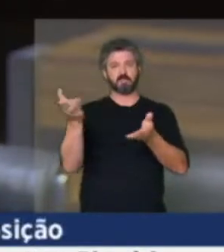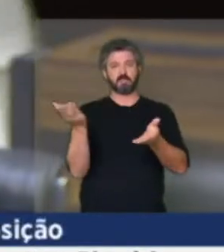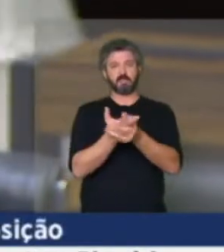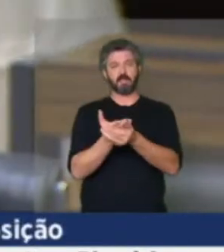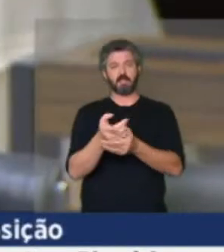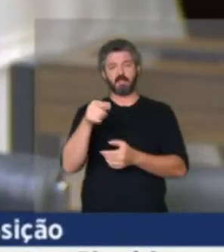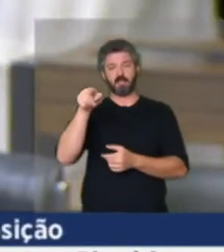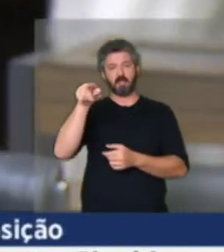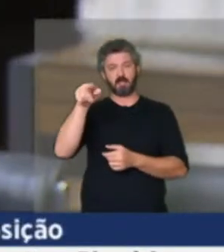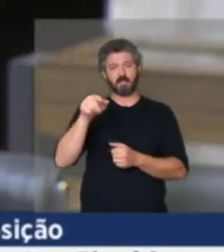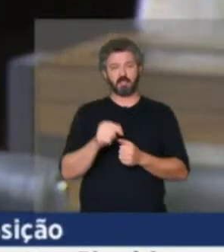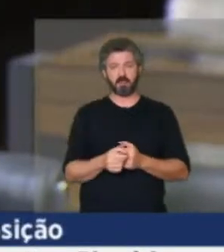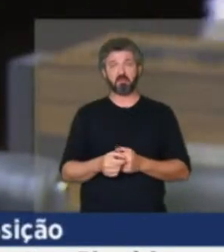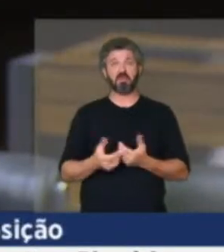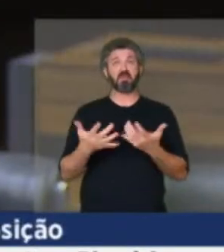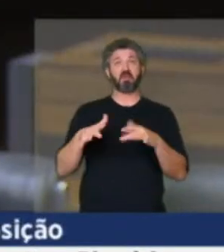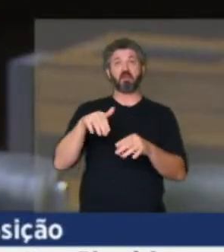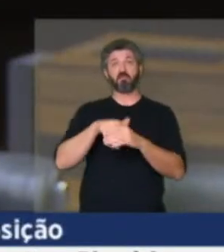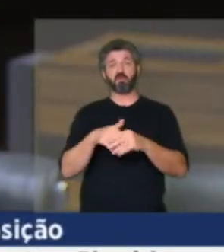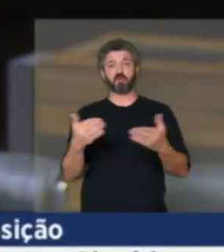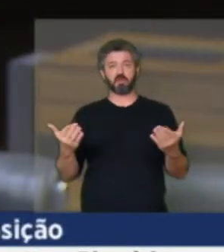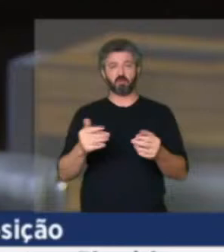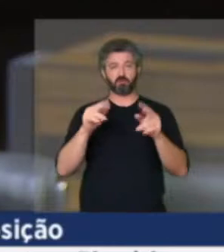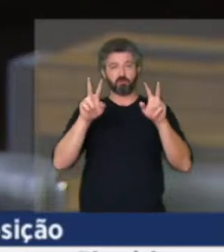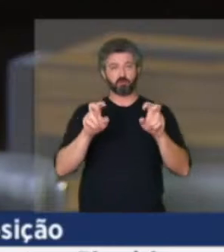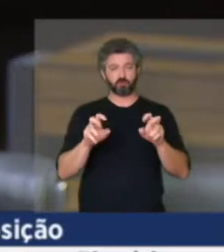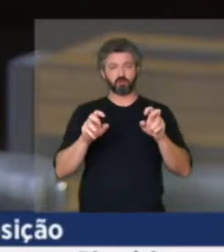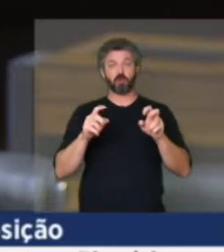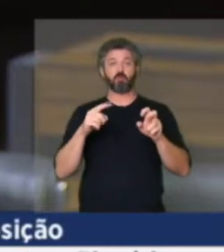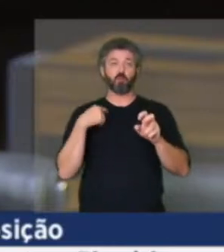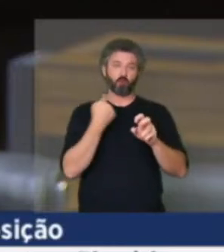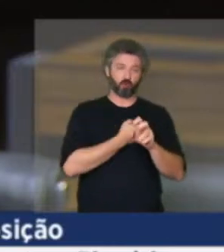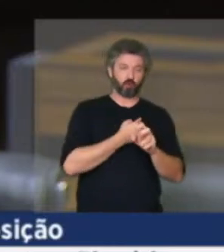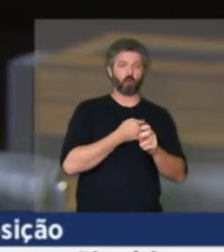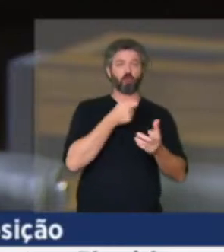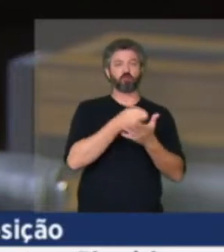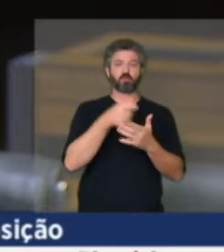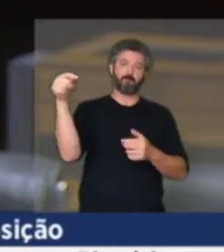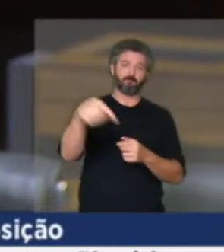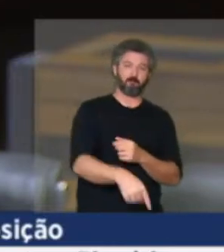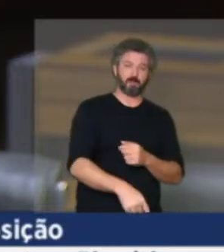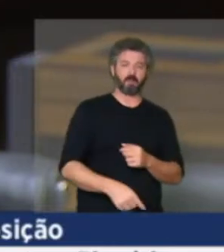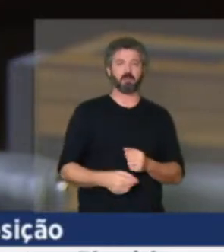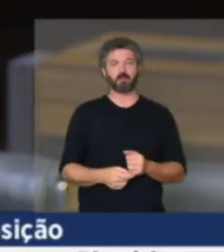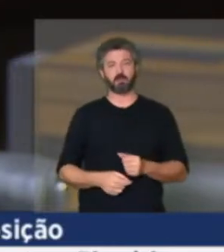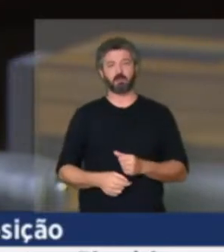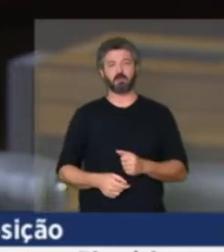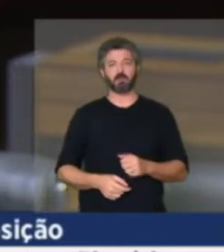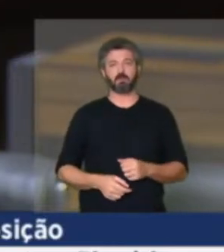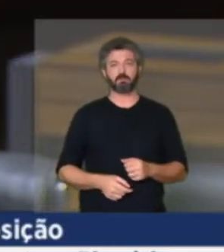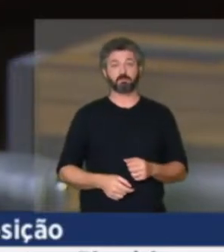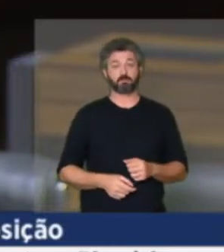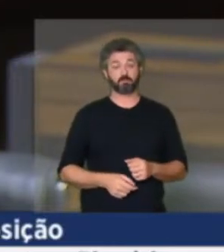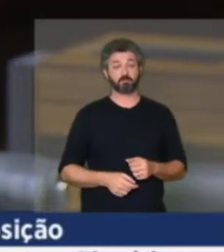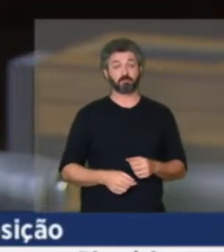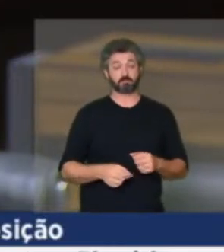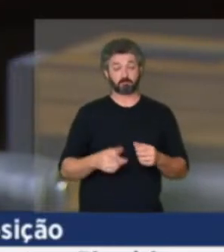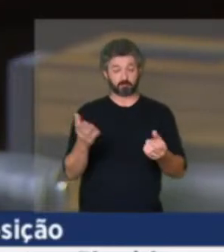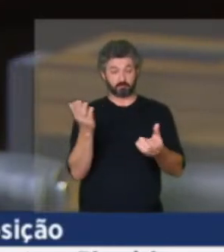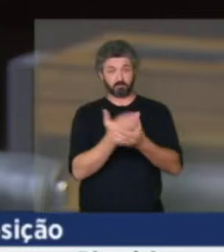RETIRADA DE PAUTA DO NOSSO REQUERIMENTO. ESSE REQUERIMENTO DE CONVOCAÇÃO NÃO É APENAS DA MINHA AUTORIA, SOU SIGNATÁRIO DELE